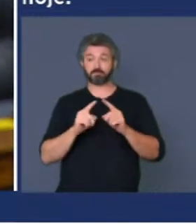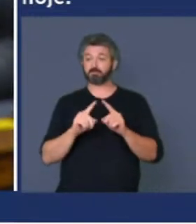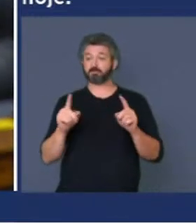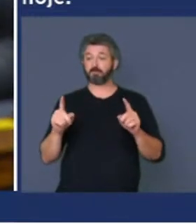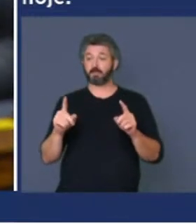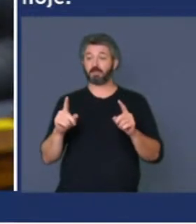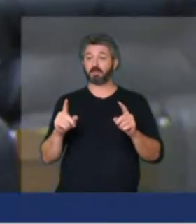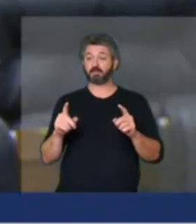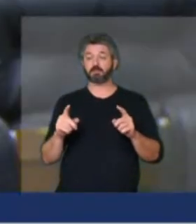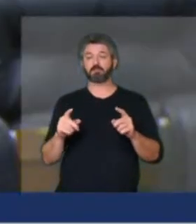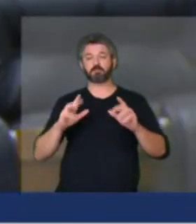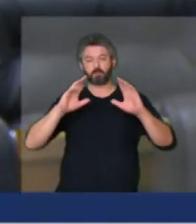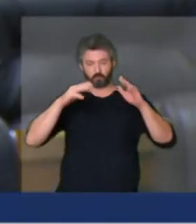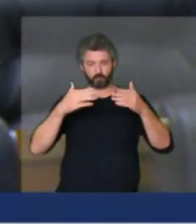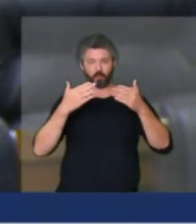HOMENAGEANDO O PSOL PELA INICIATIVA, O PDT ENTENDE QUE